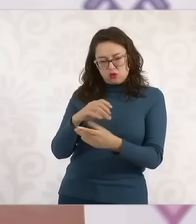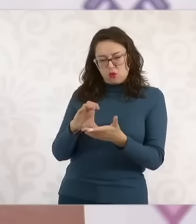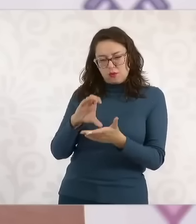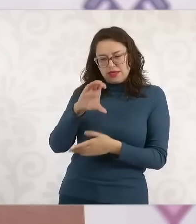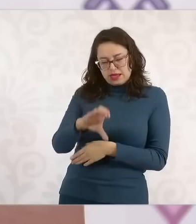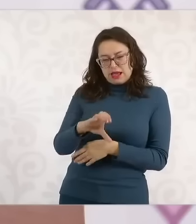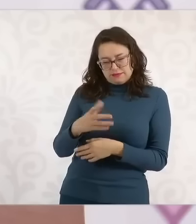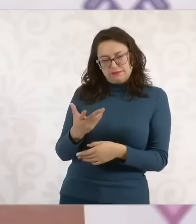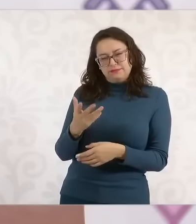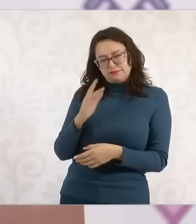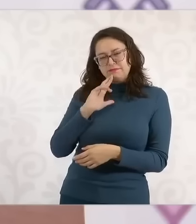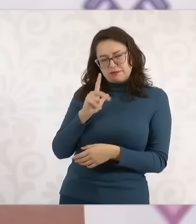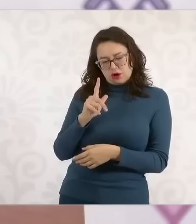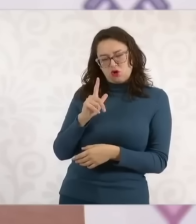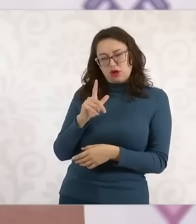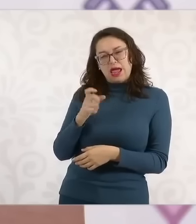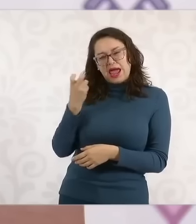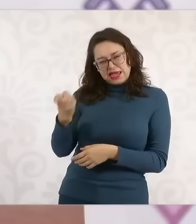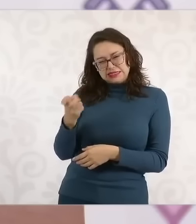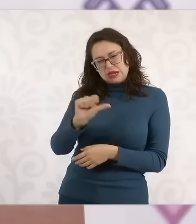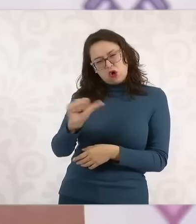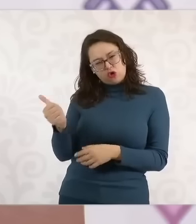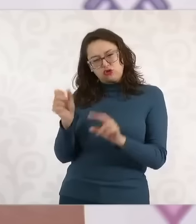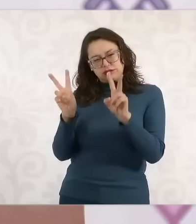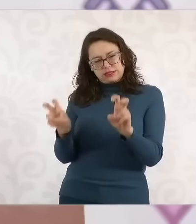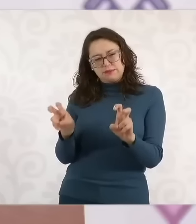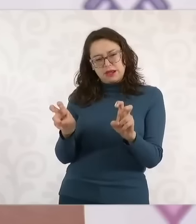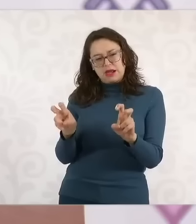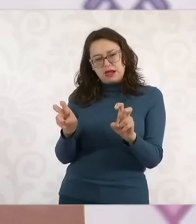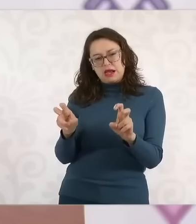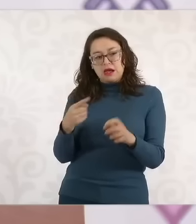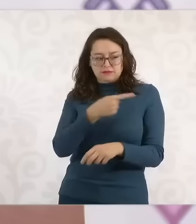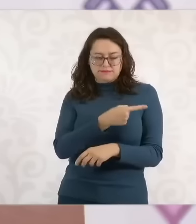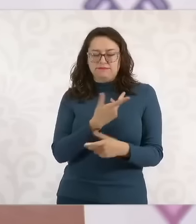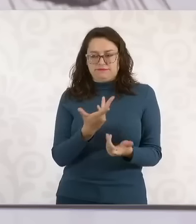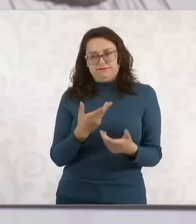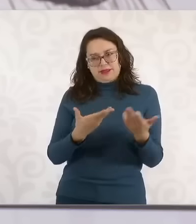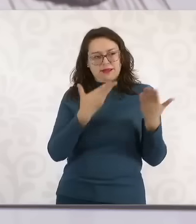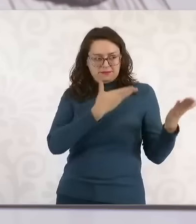bueno, del tema y dejamos la el otro tema una vez que despidamos aquí a nuestros invitados.